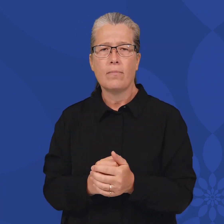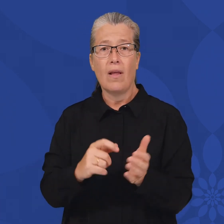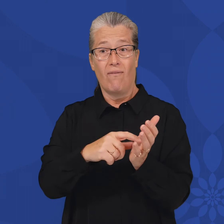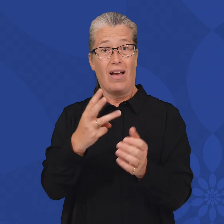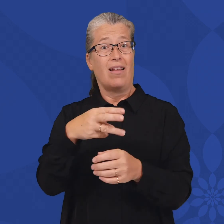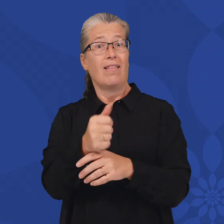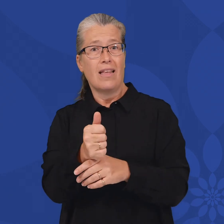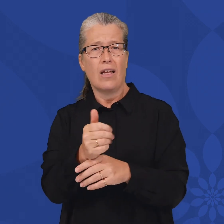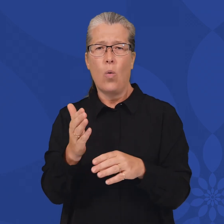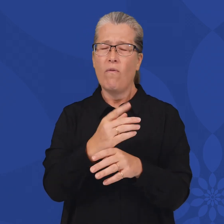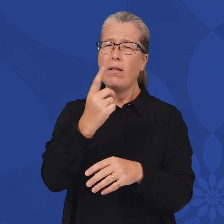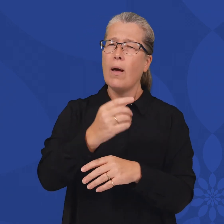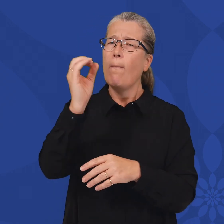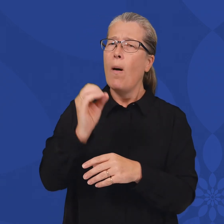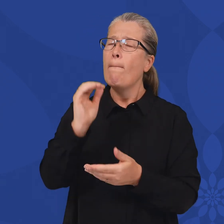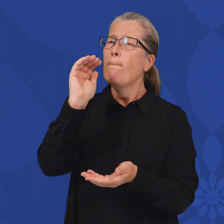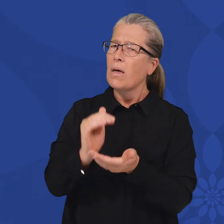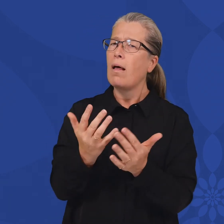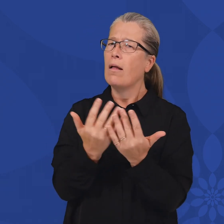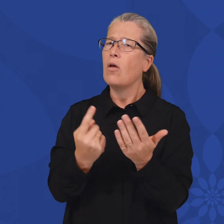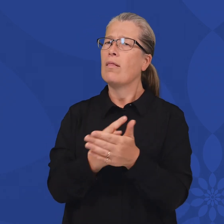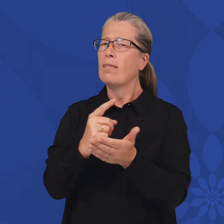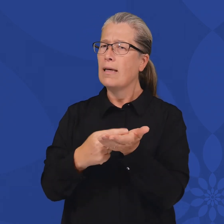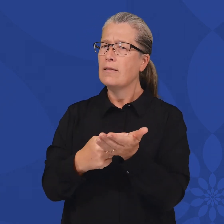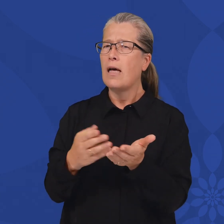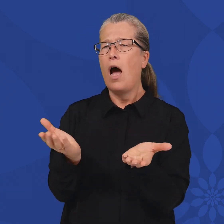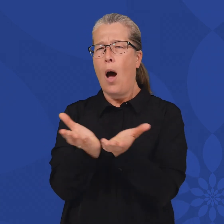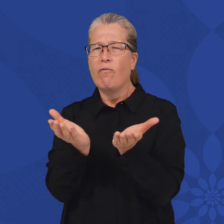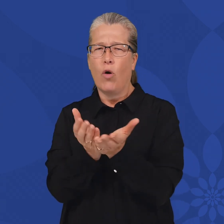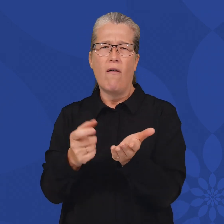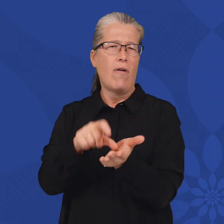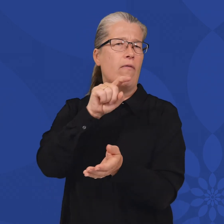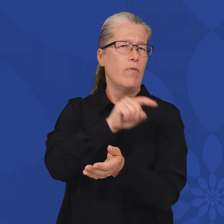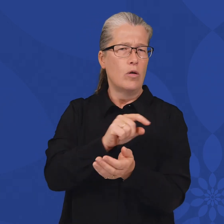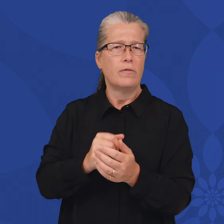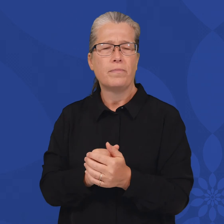Vecka 39 togs det cirka 10 procent färre tester än den föregående veckan.